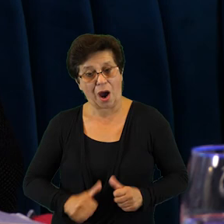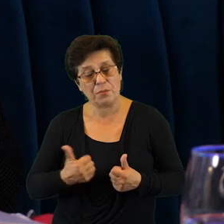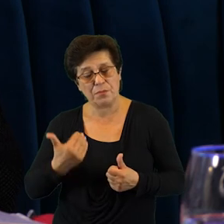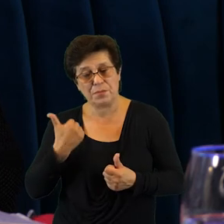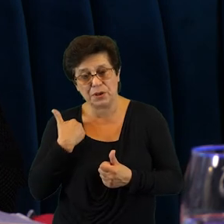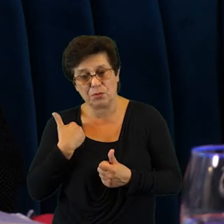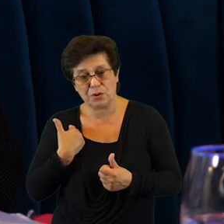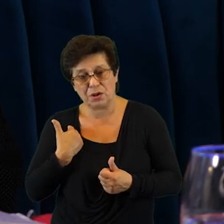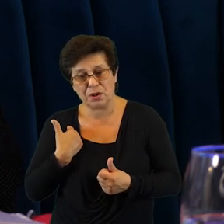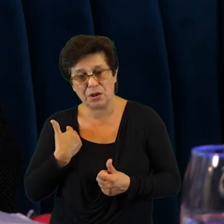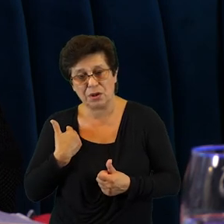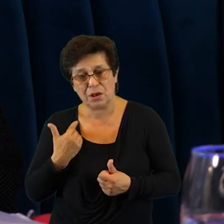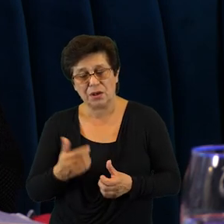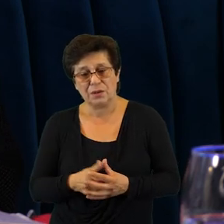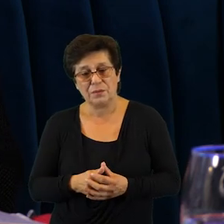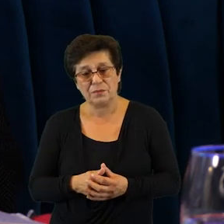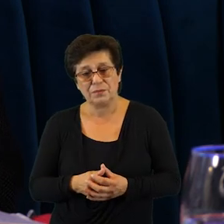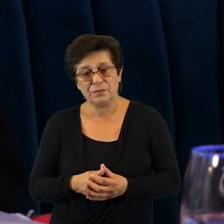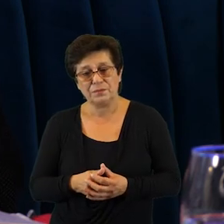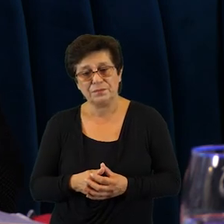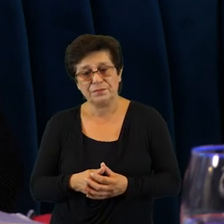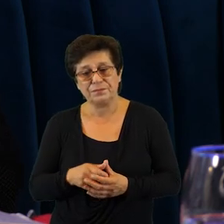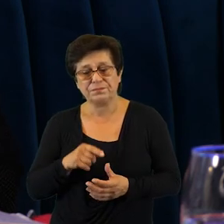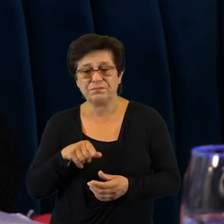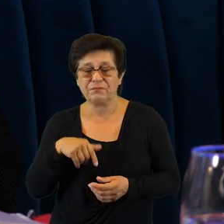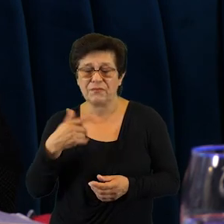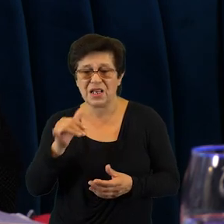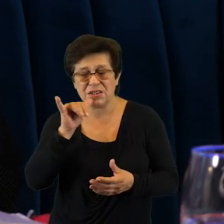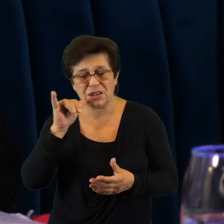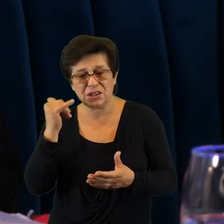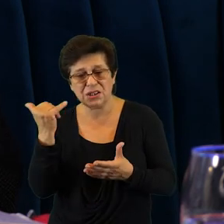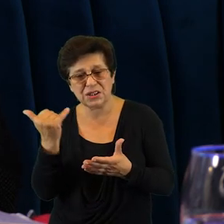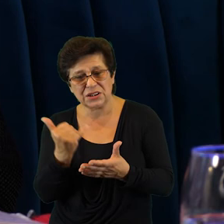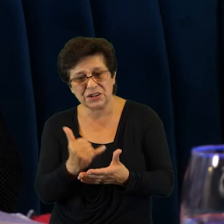Jednocześnie z korespondencji i ze świadectw wynika,